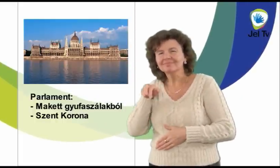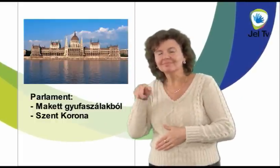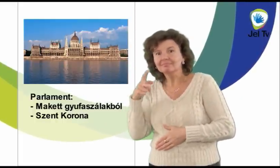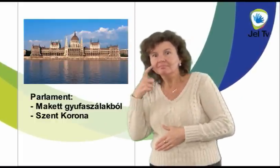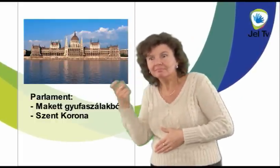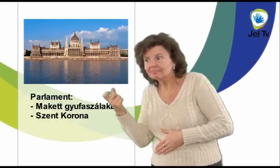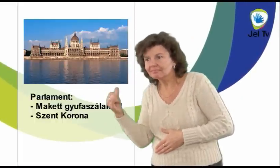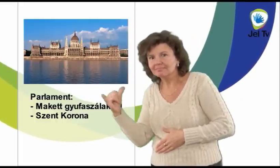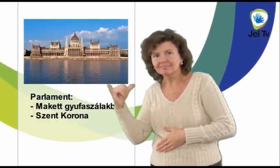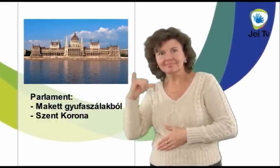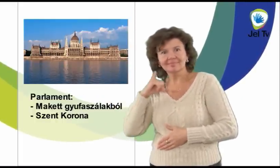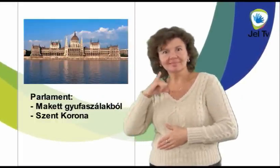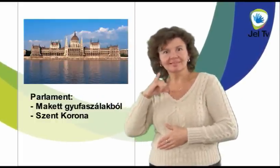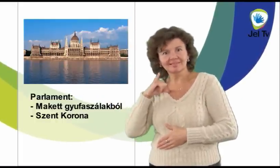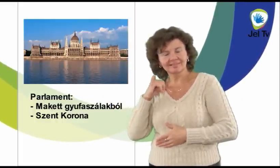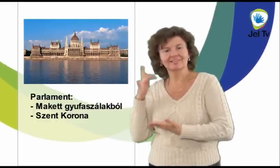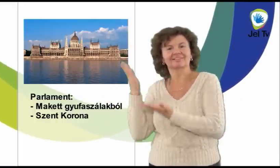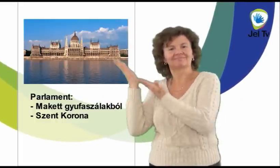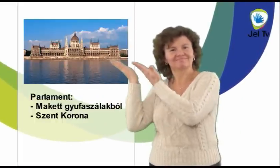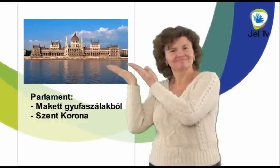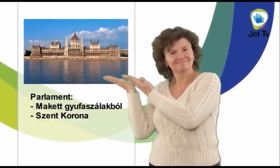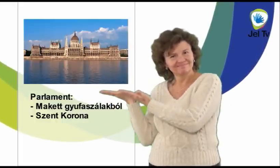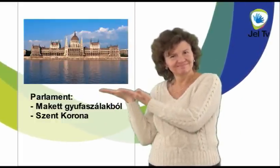Miután a riport befejeződött egy érdekességre lettek figyelmesek. Íme!